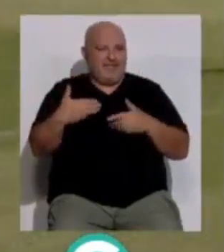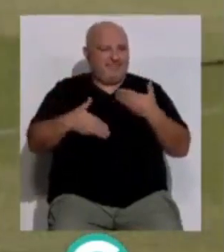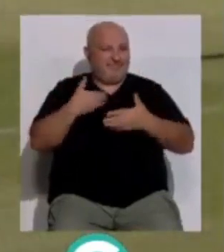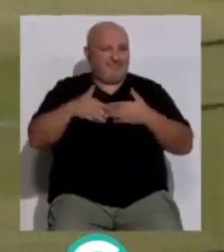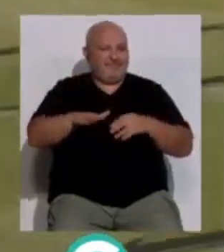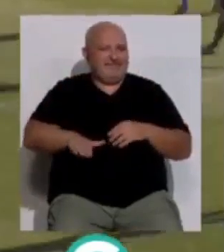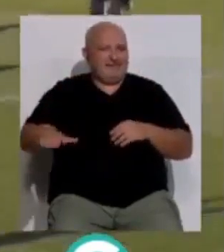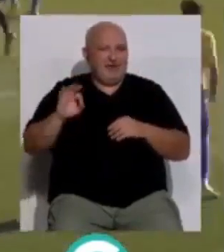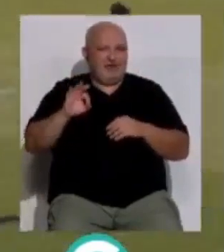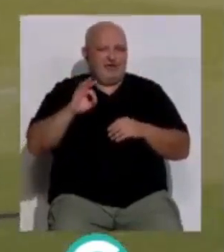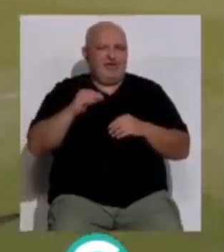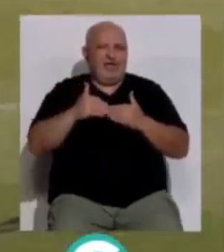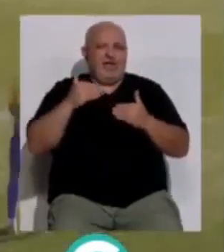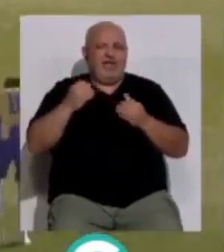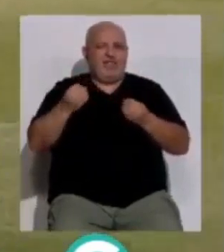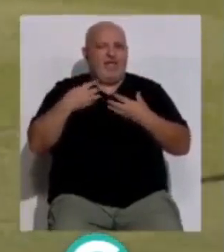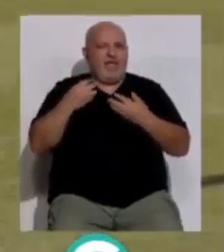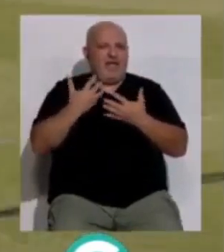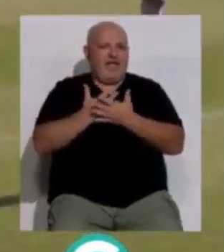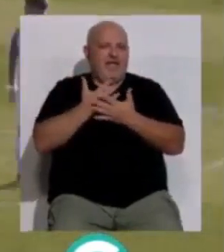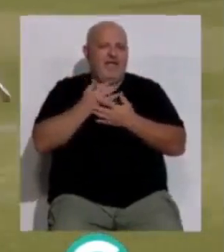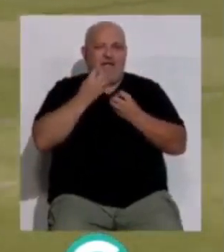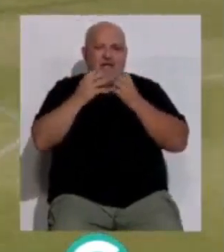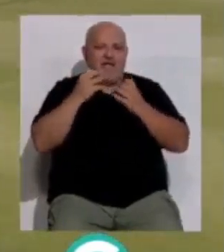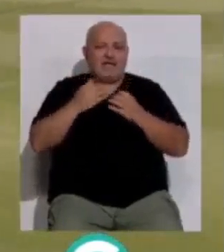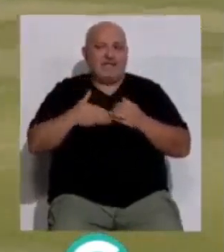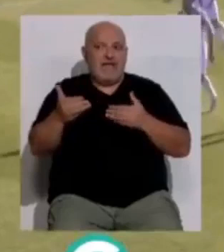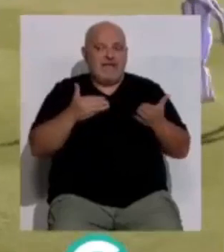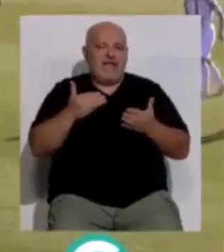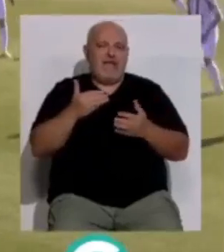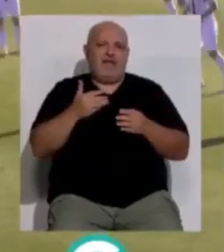que hoy antes que el niño reciba el balón ya le están gritando que lo pase no lo controlo todavía